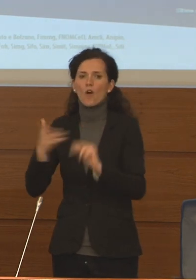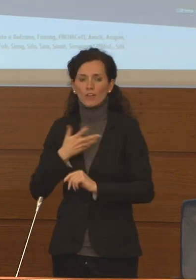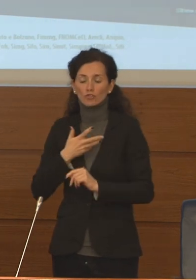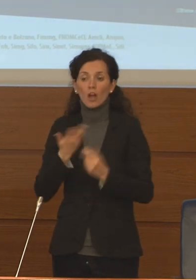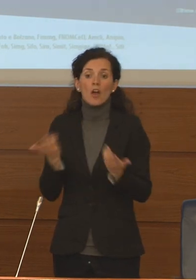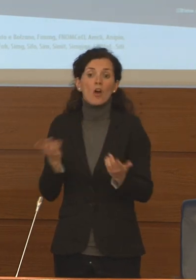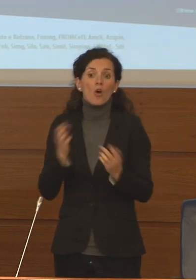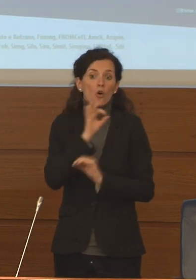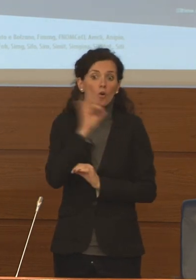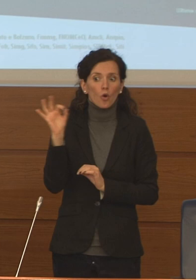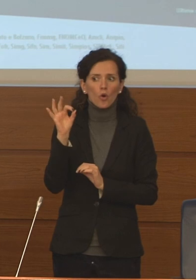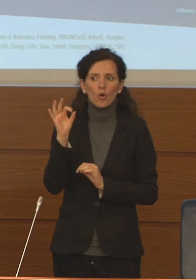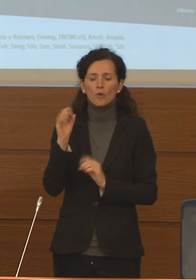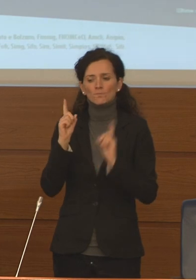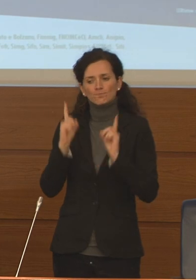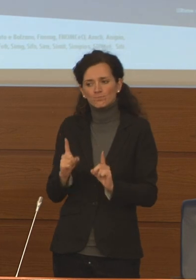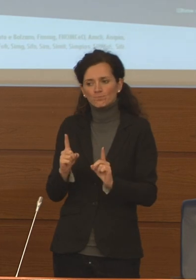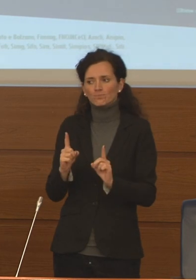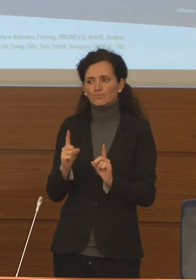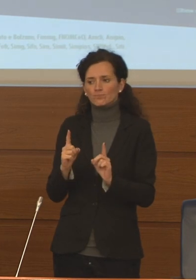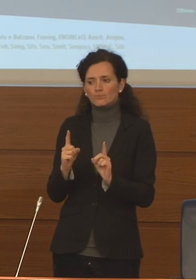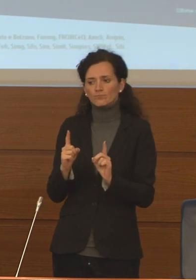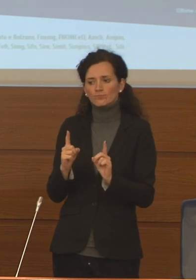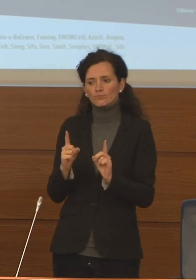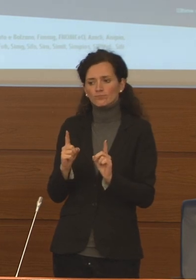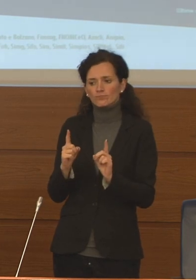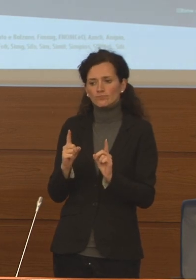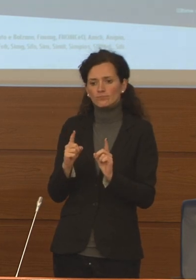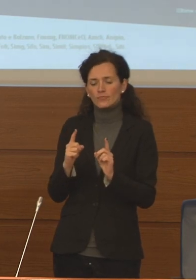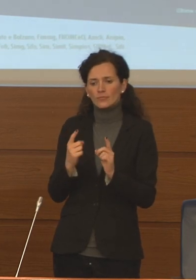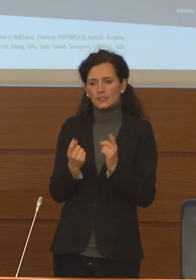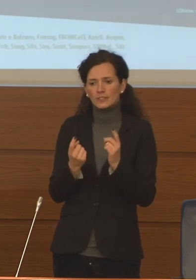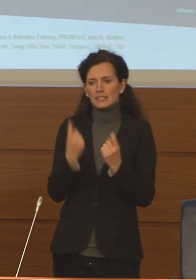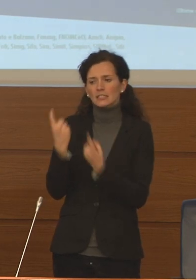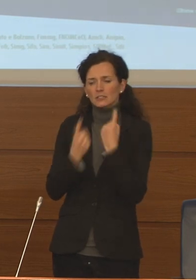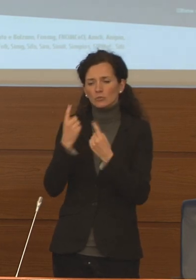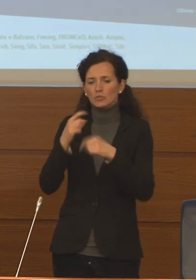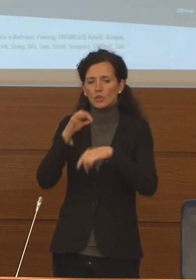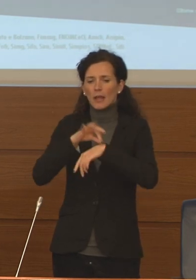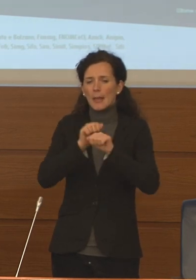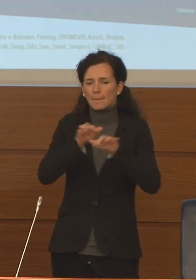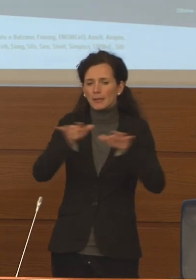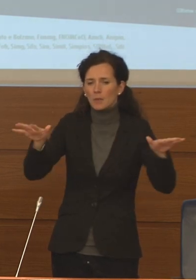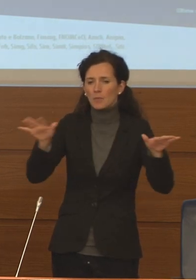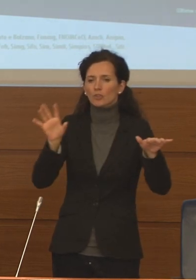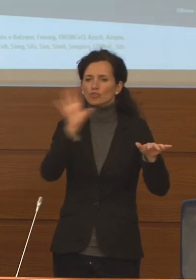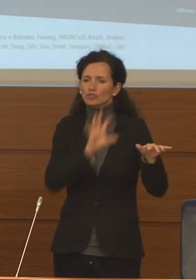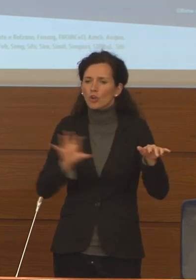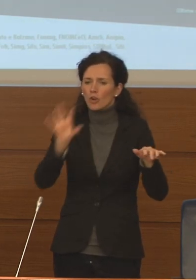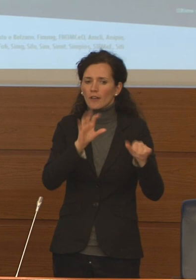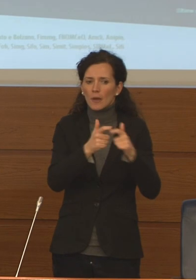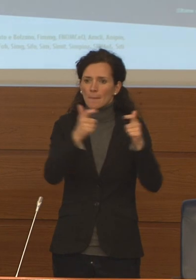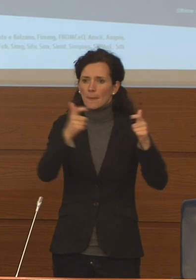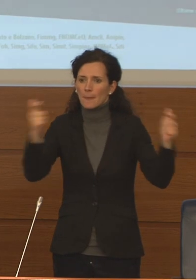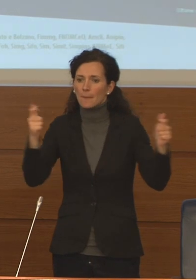sulla base però di alcuni criteri epidemiologici, geografici e di sostenibilità della misura.